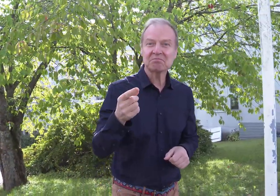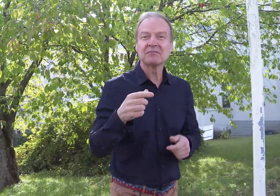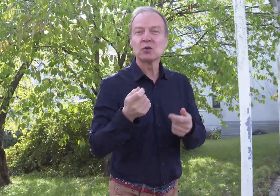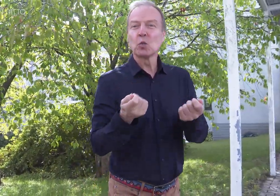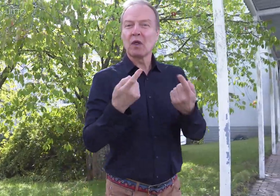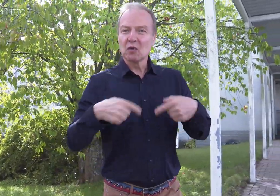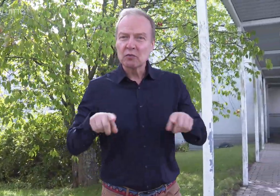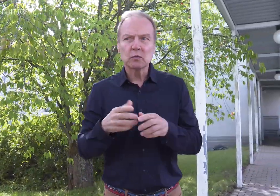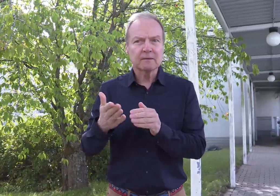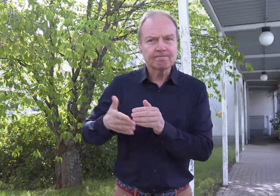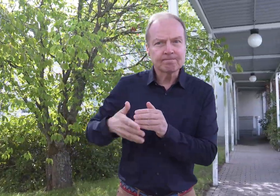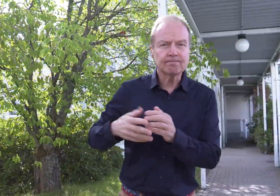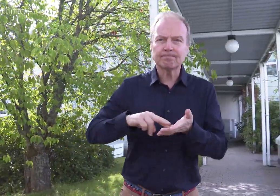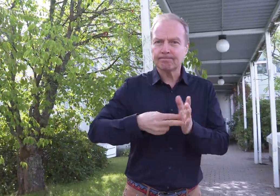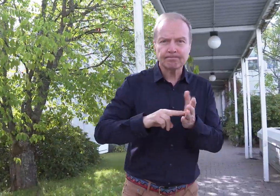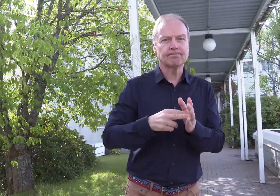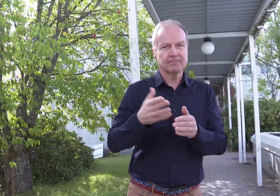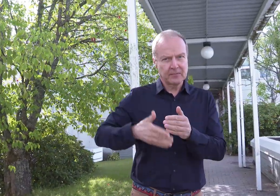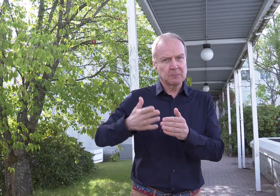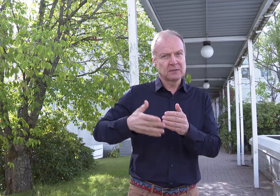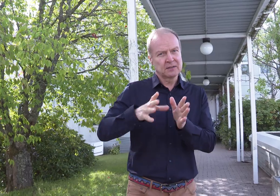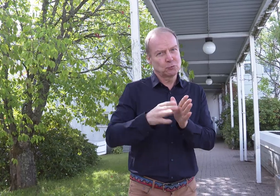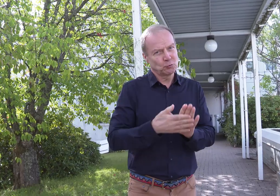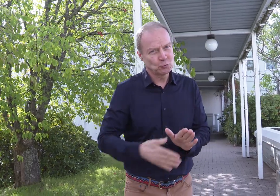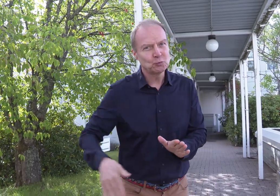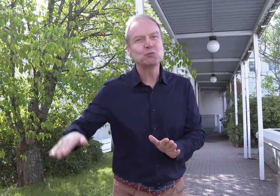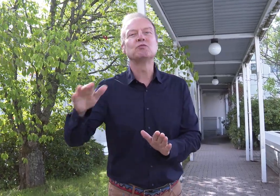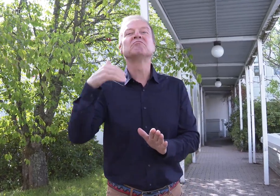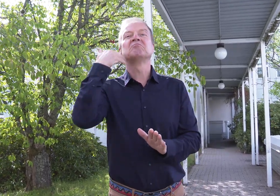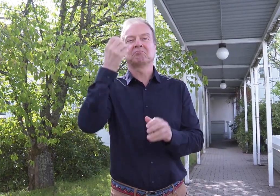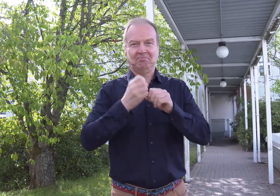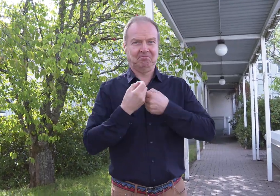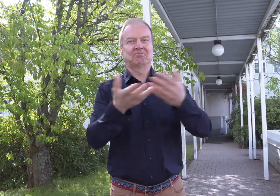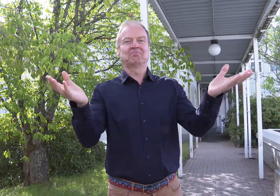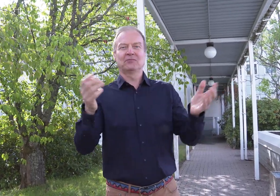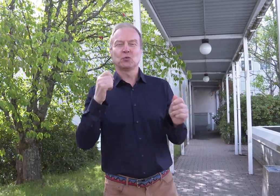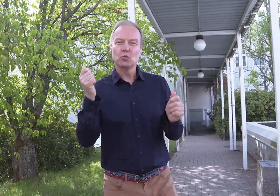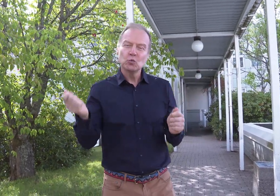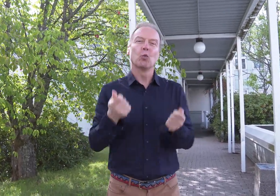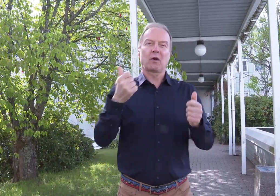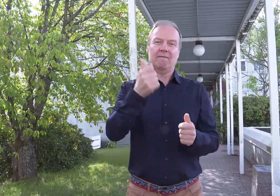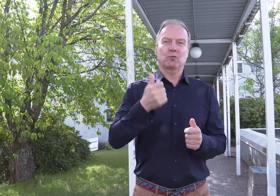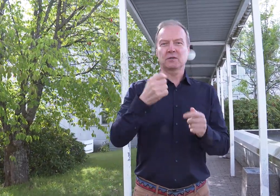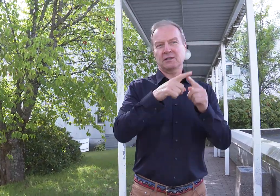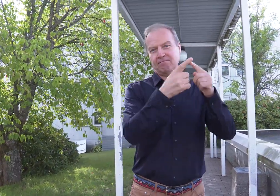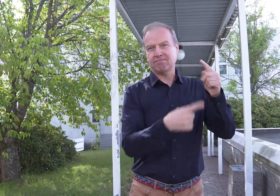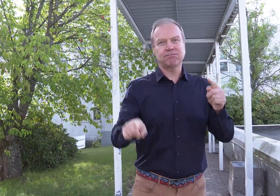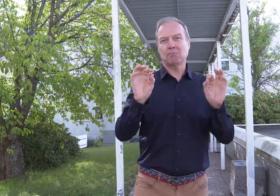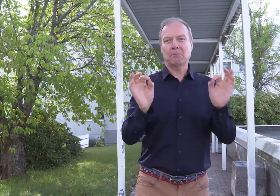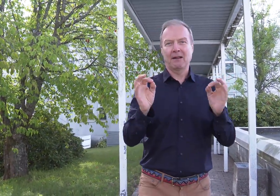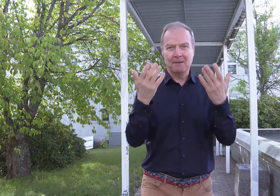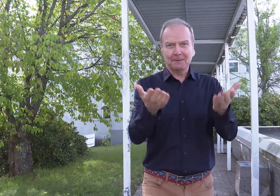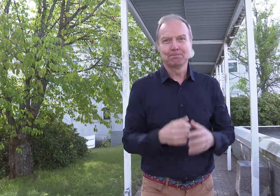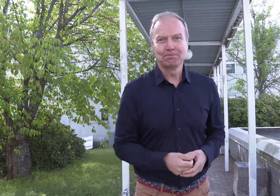Juhlatoimikunta valmistelee juhlavuoden ohjelmaa ja siitä tiedotetaan myöhemmin lisää.